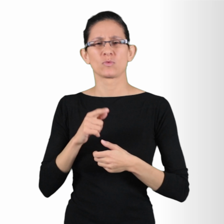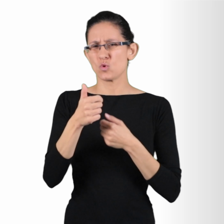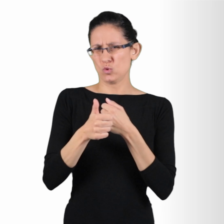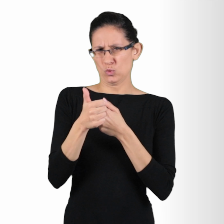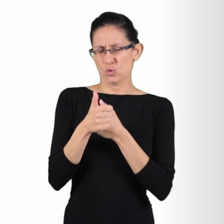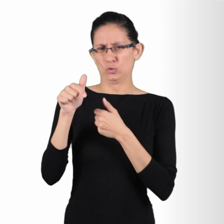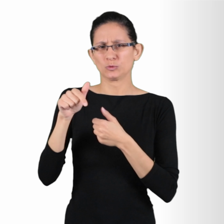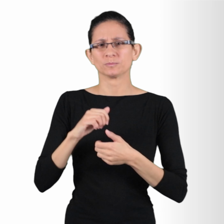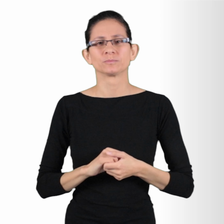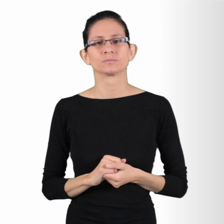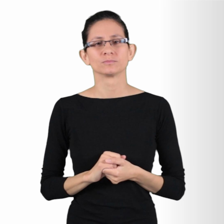Jak to rozumieć?